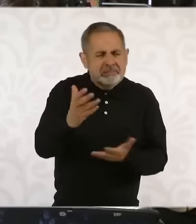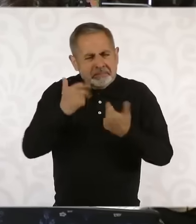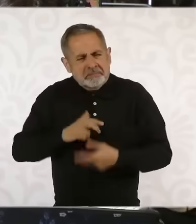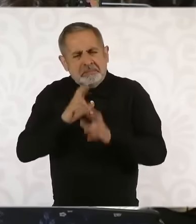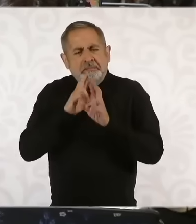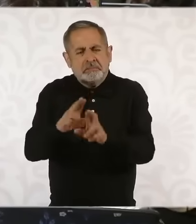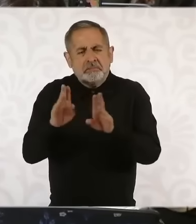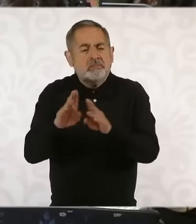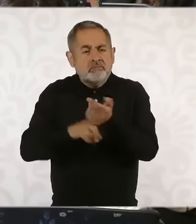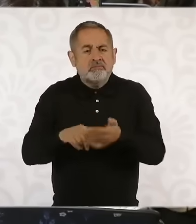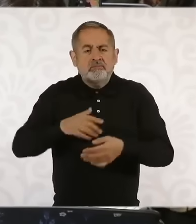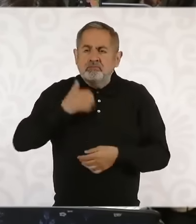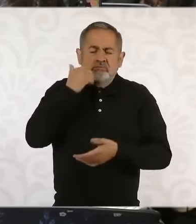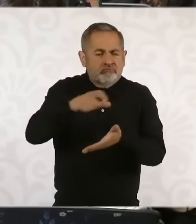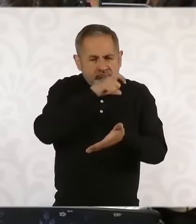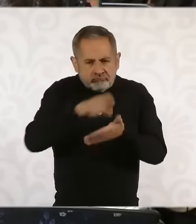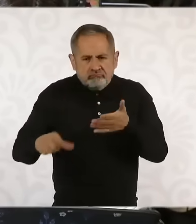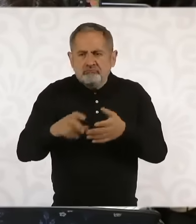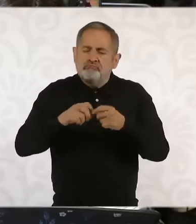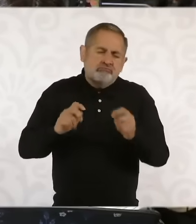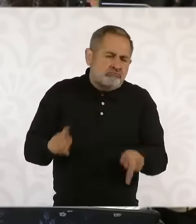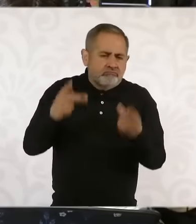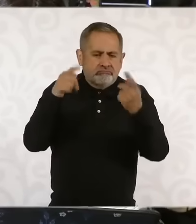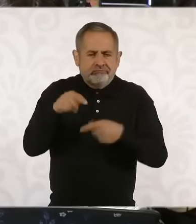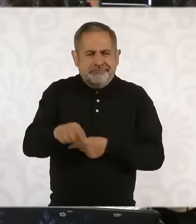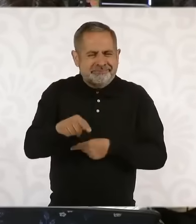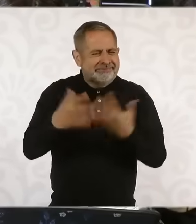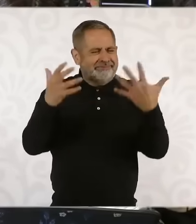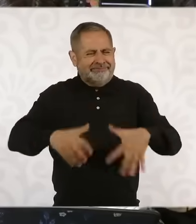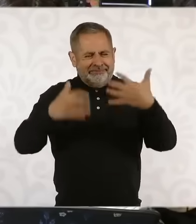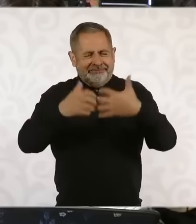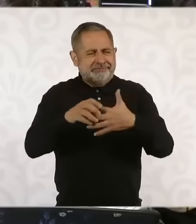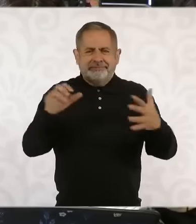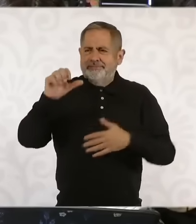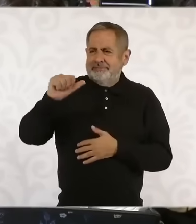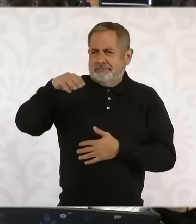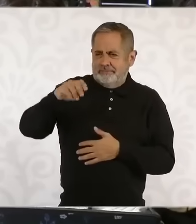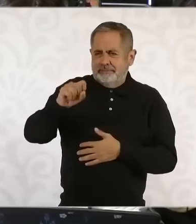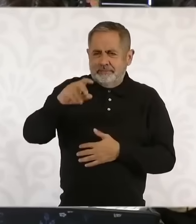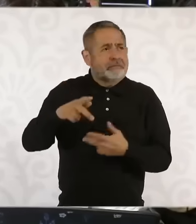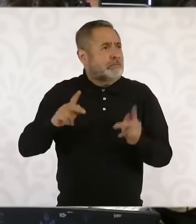la compra o adquisición subasta de la sidedúrgica AMSA. preguntarle cómo van las mesas de trabajo,